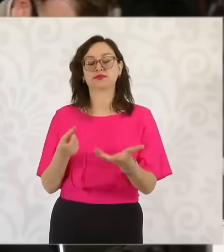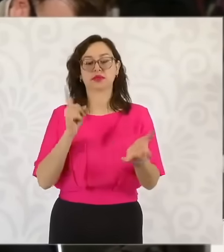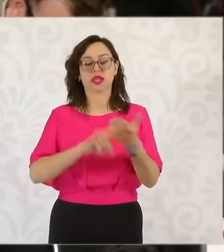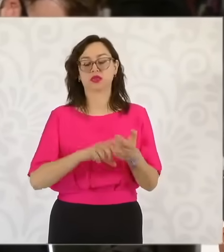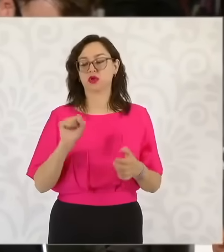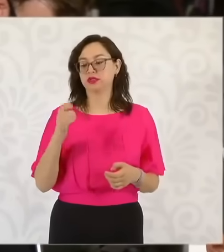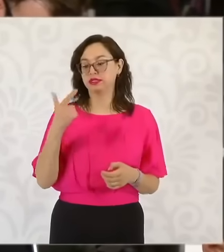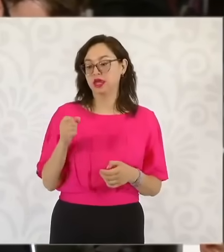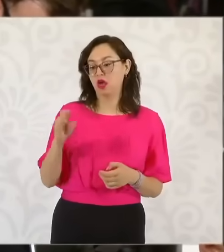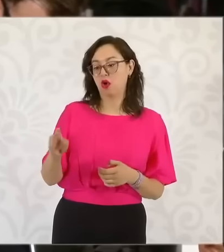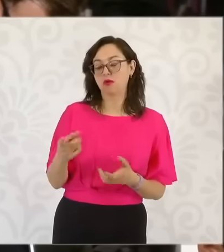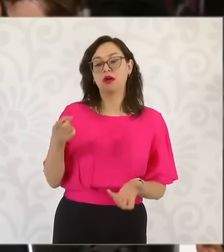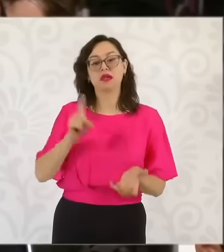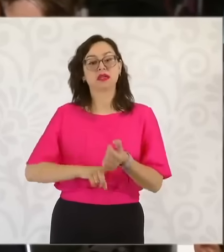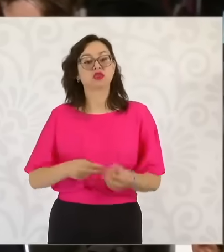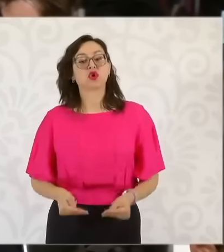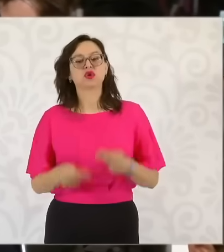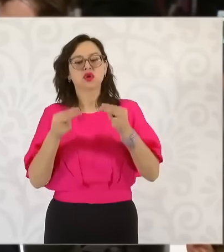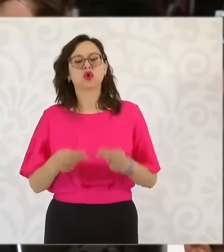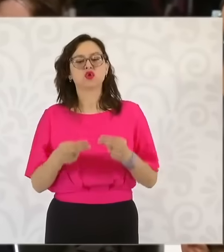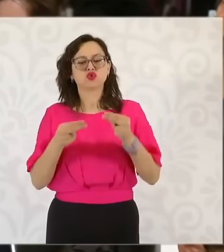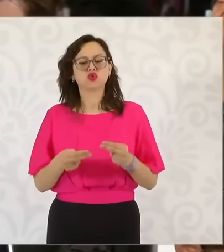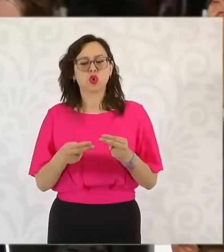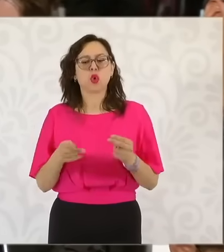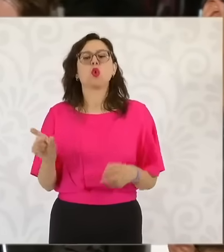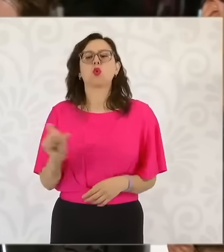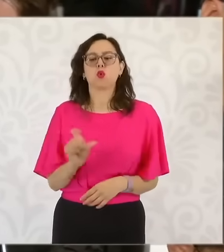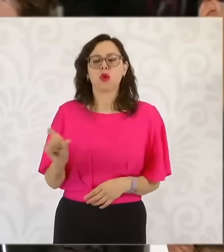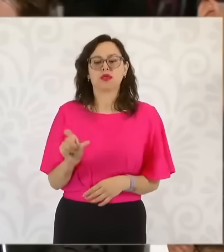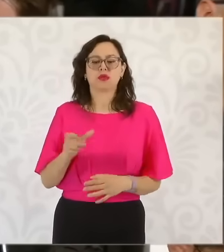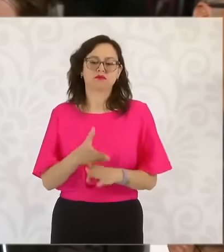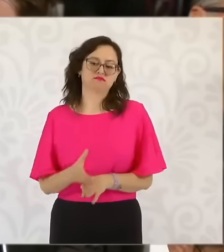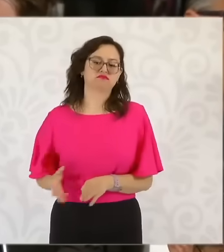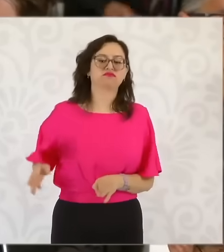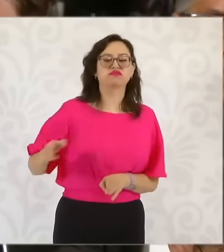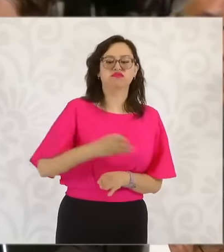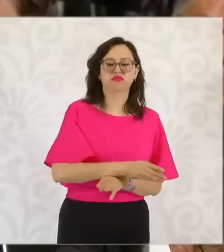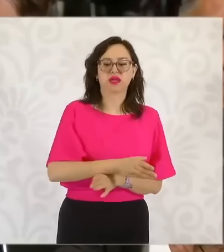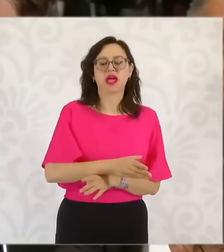pues estos negocios se hicieron en el momento en el que Miguel Ángel Osorio Shonka estaba al frente